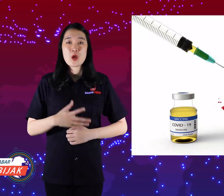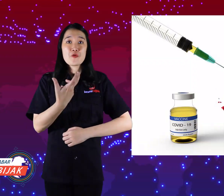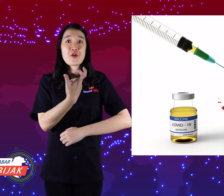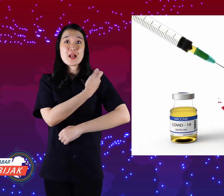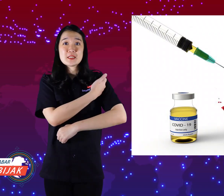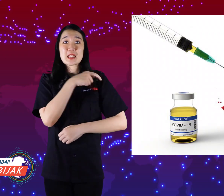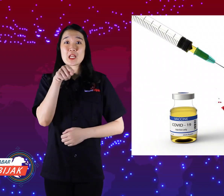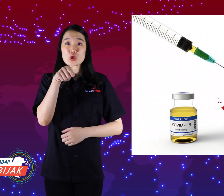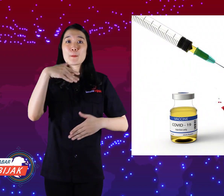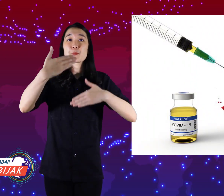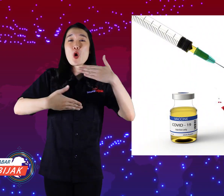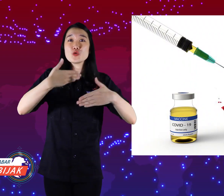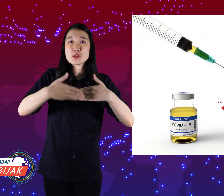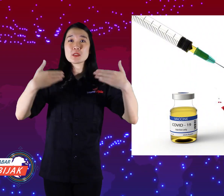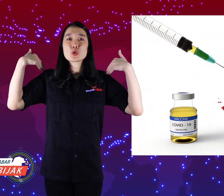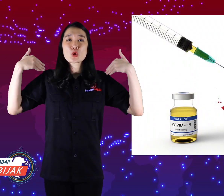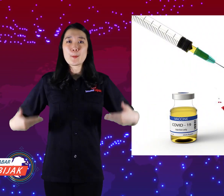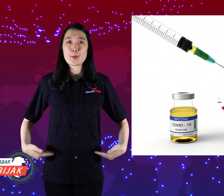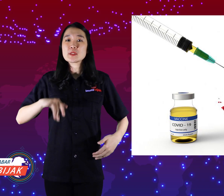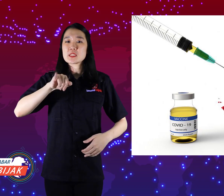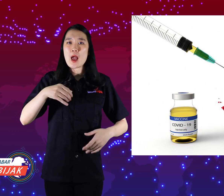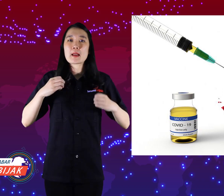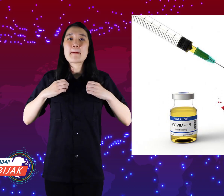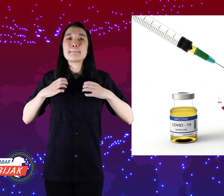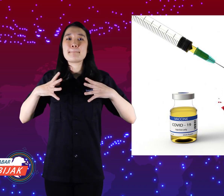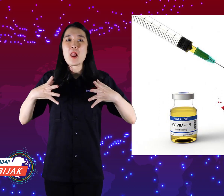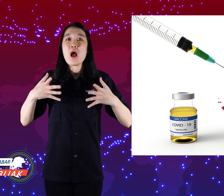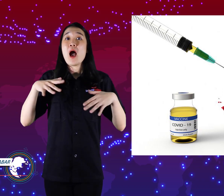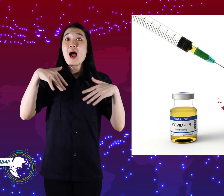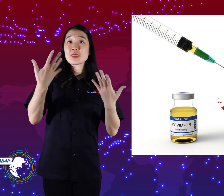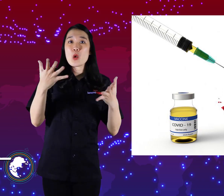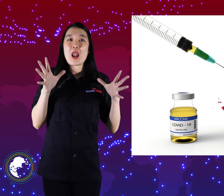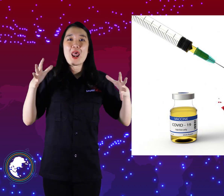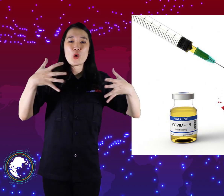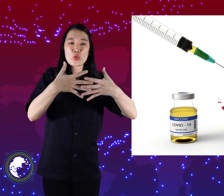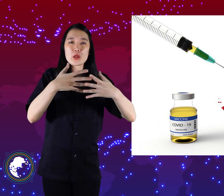Vaksin itu memproses tubuh jadi kebal atau melindungi